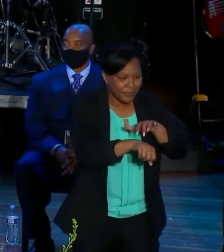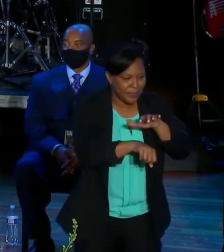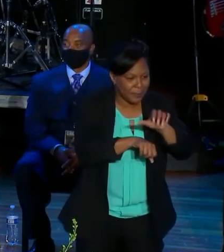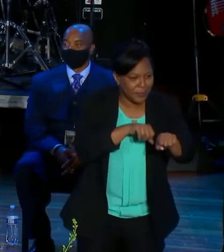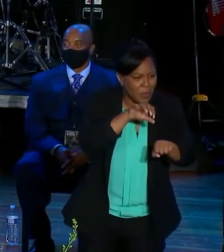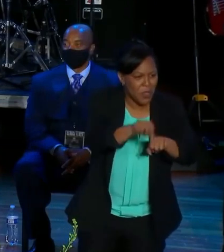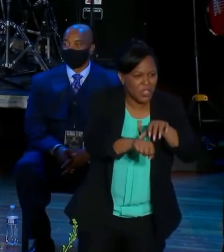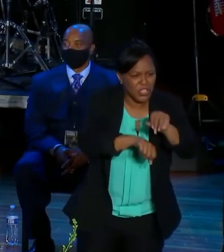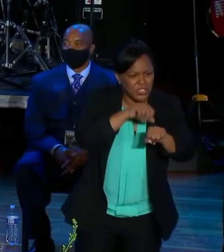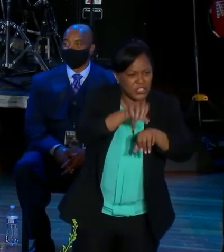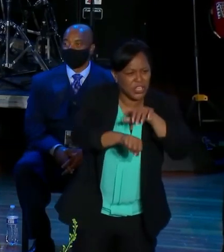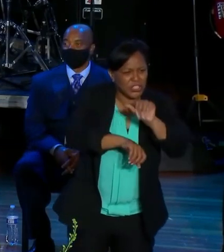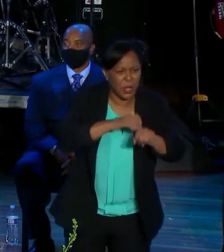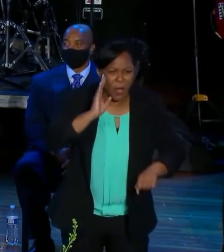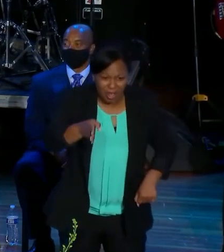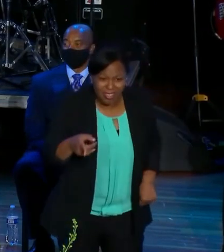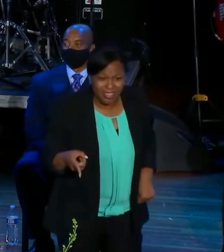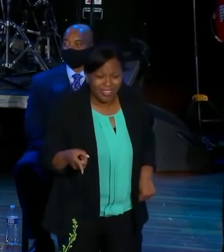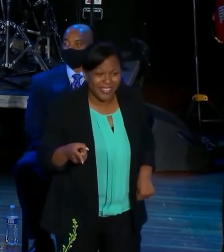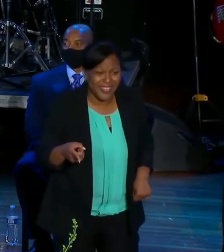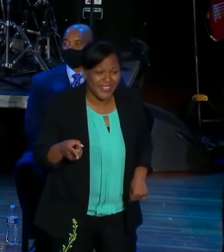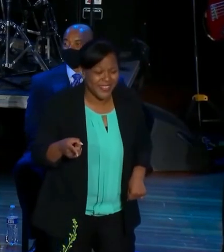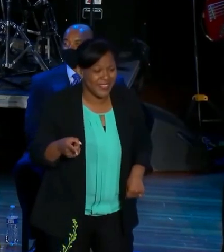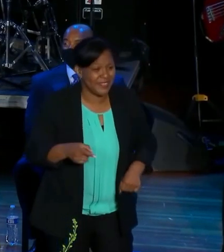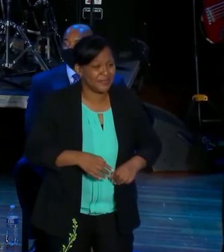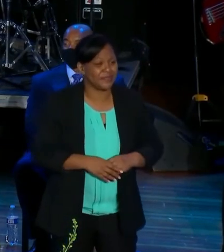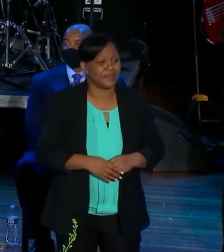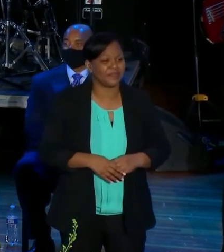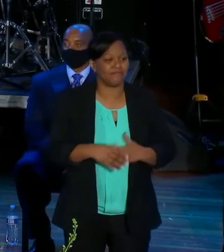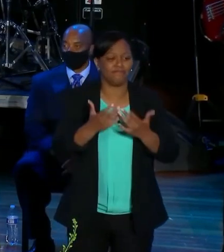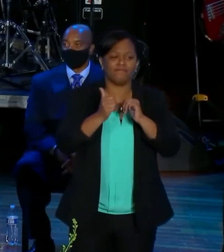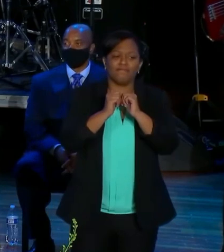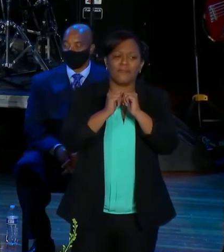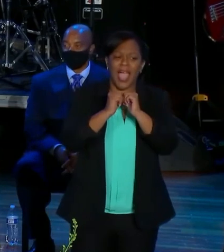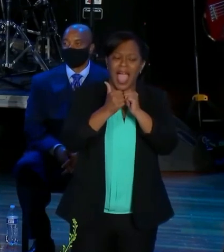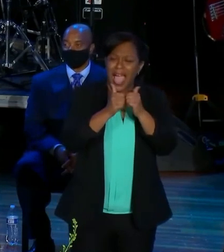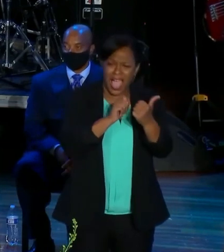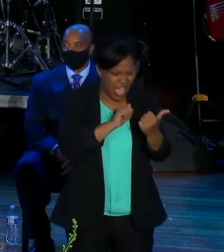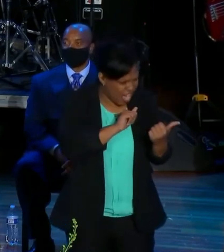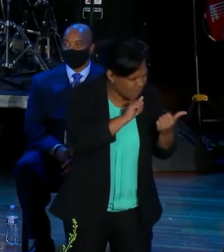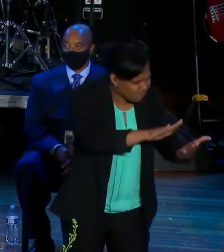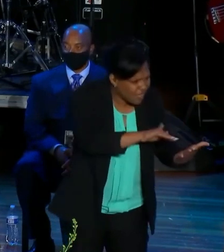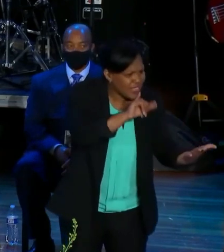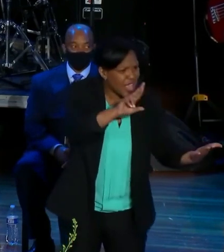Så en sak jag lärde mig om kackerlackor var, att om jag med avsikt släckte ljuset, så kunde jag